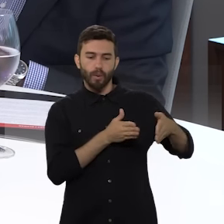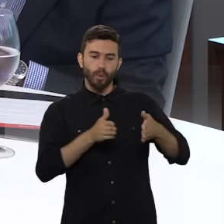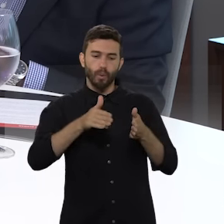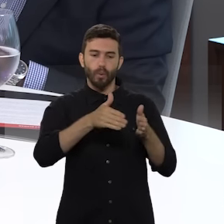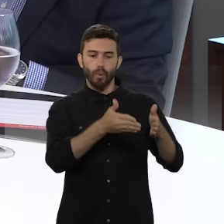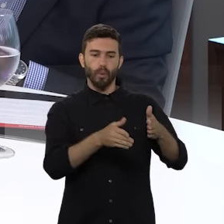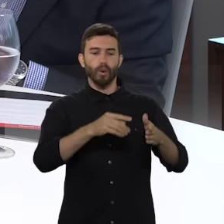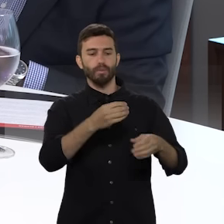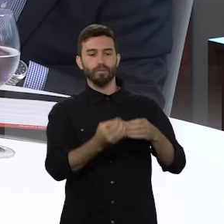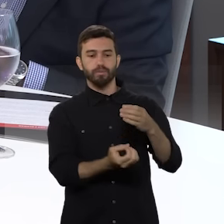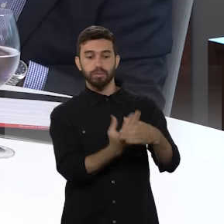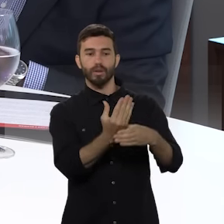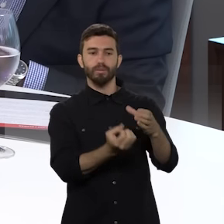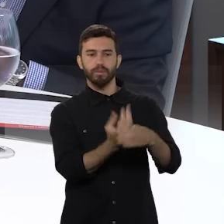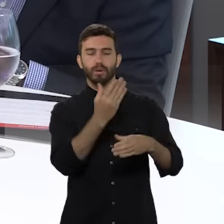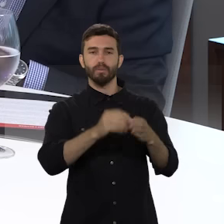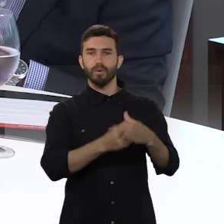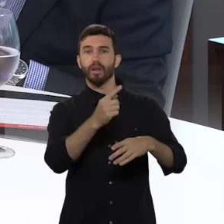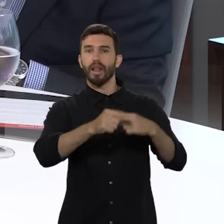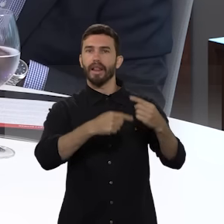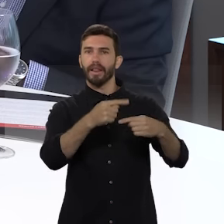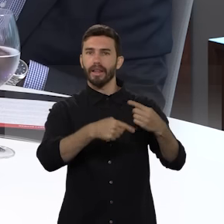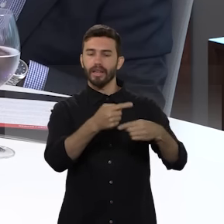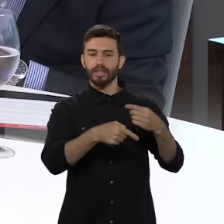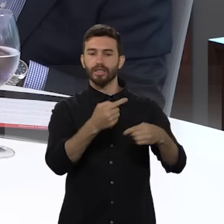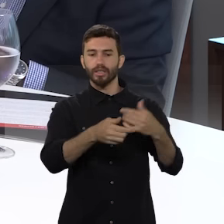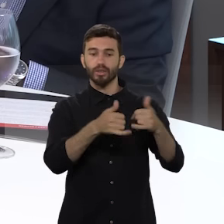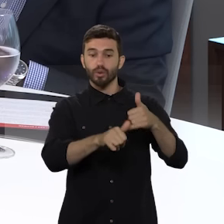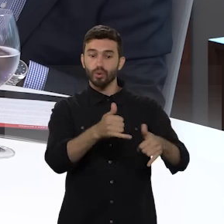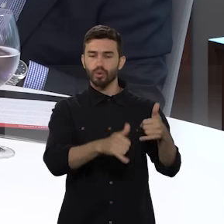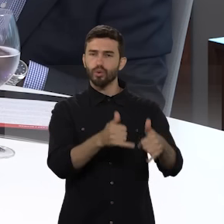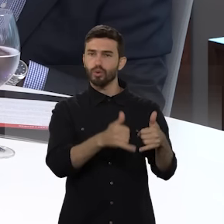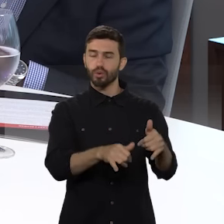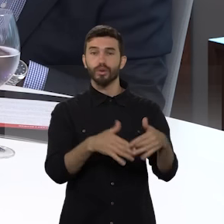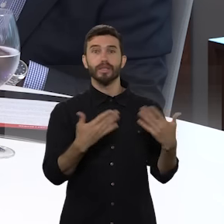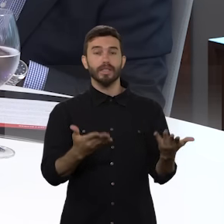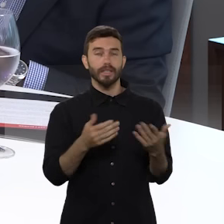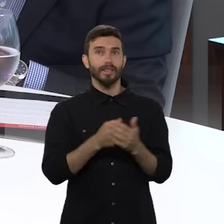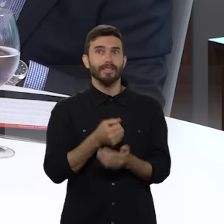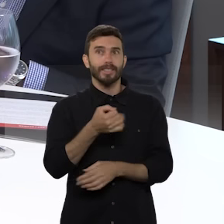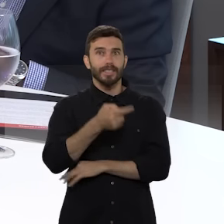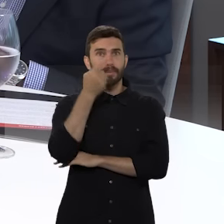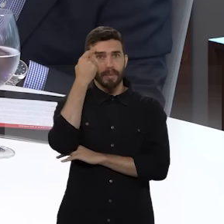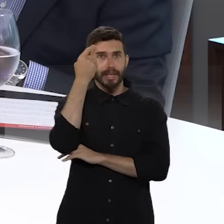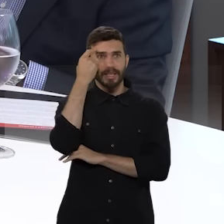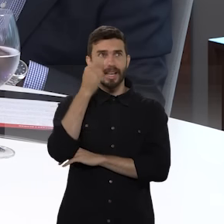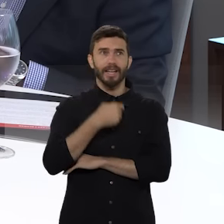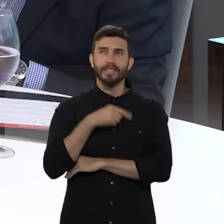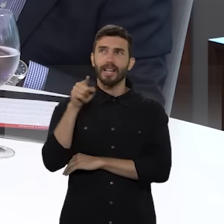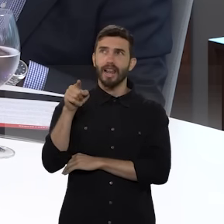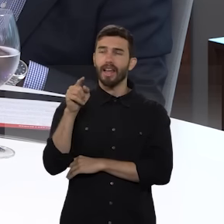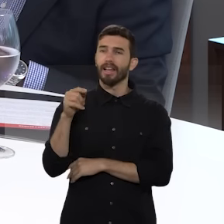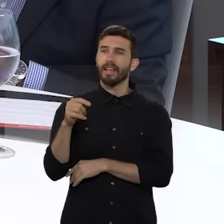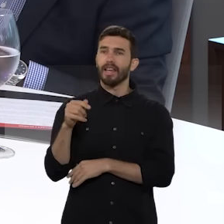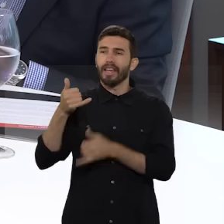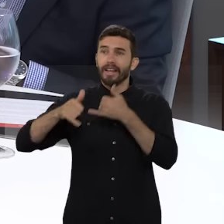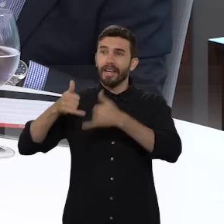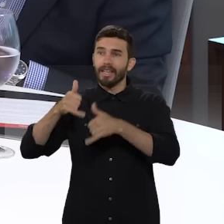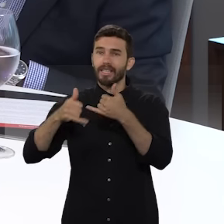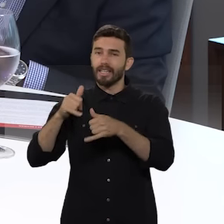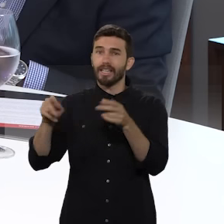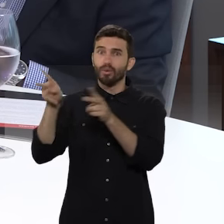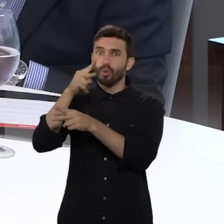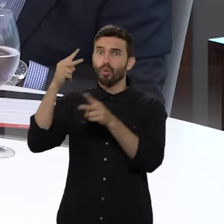você somasse toda a geração ali de energia eólica, eram poucos megawatts, tinha muito pouco ainda.